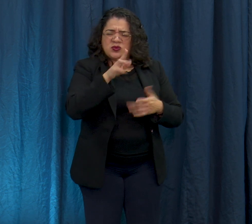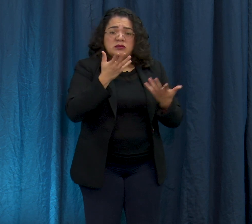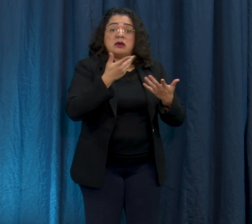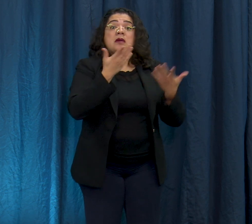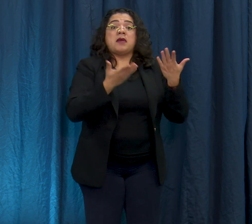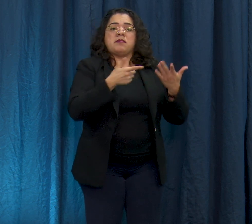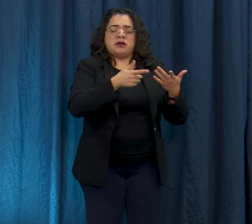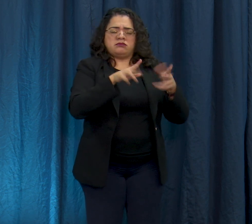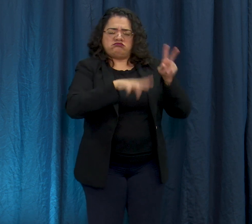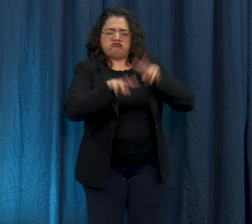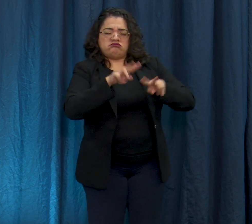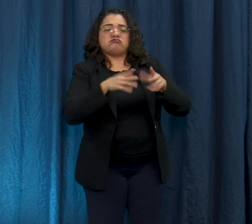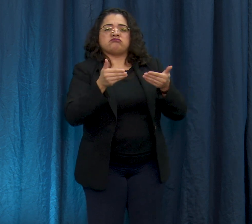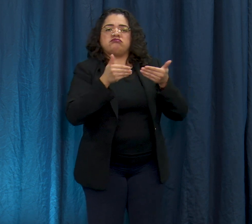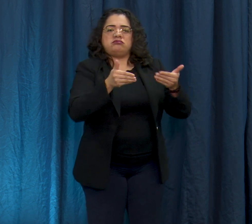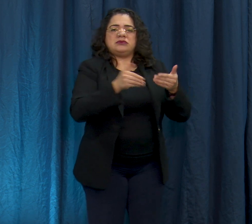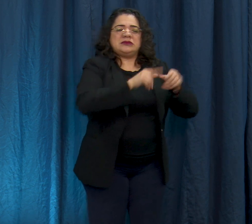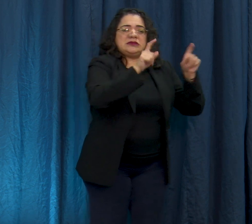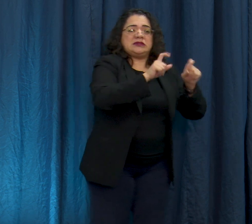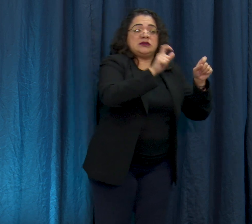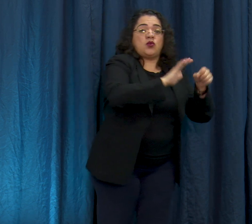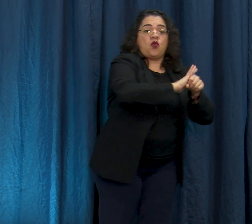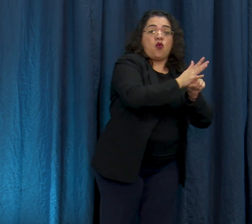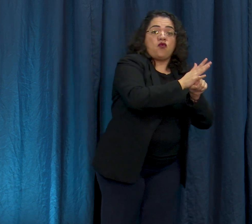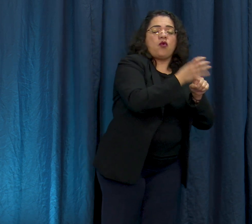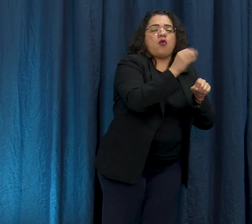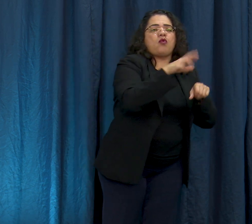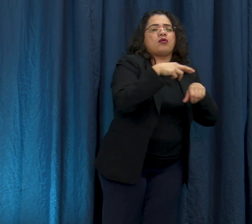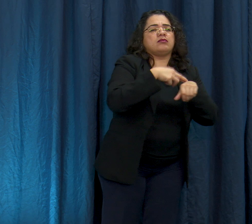esperamos que este servicio ayuda al Libi Aaron numero de personas que